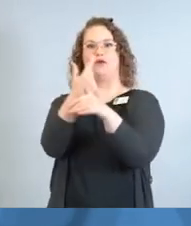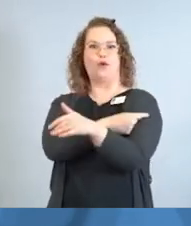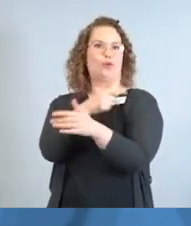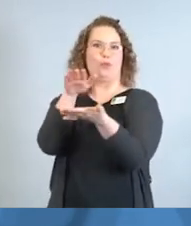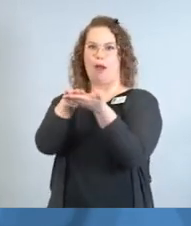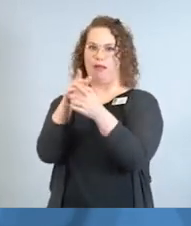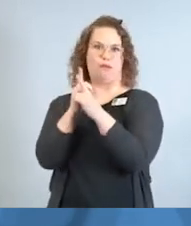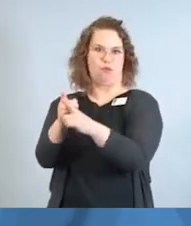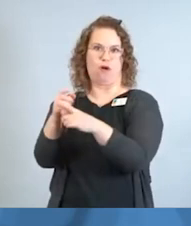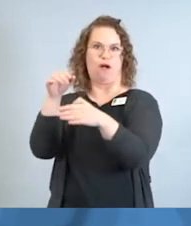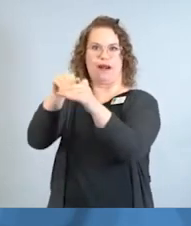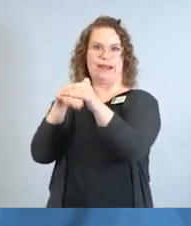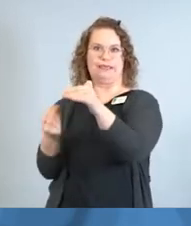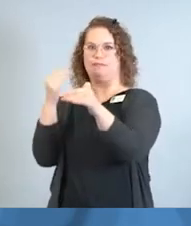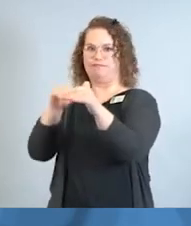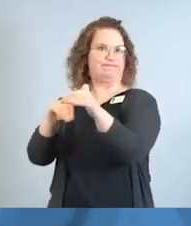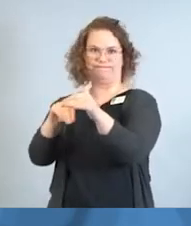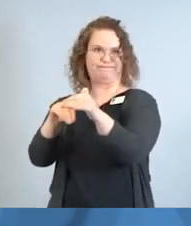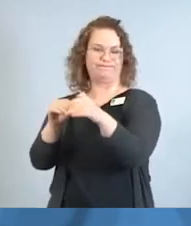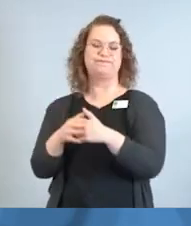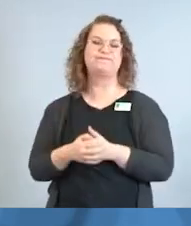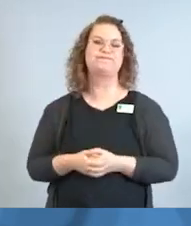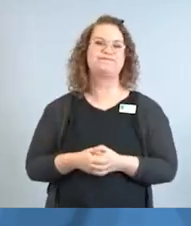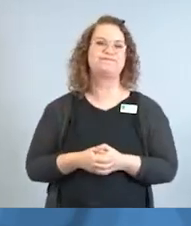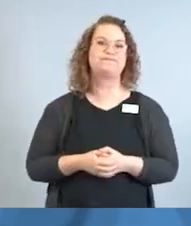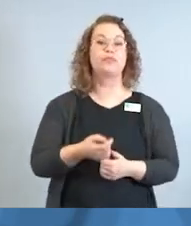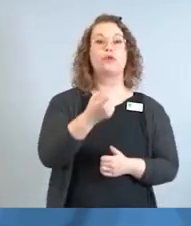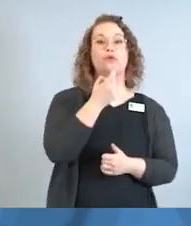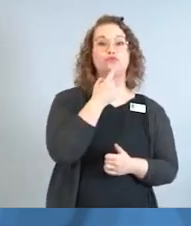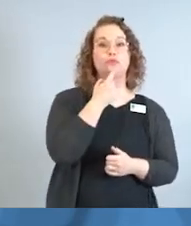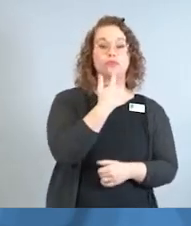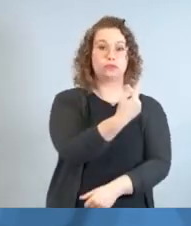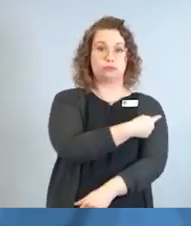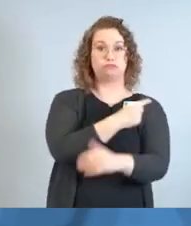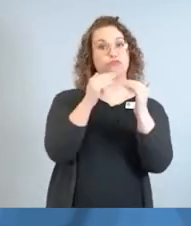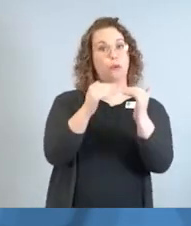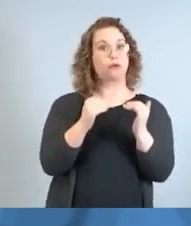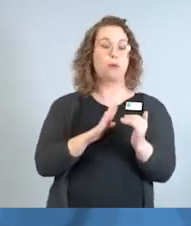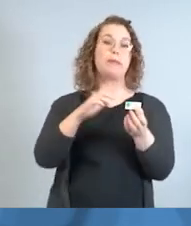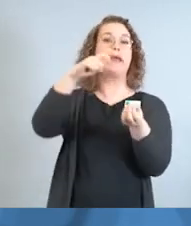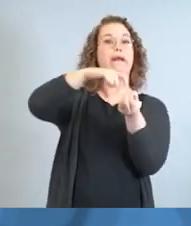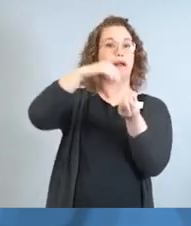Suomen rokotusjärjestys on tehty lääketieteellisin perustein.